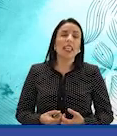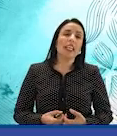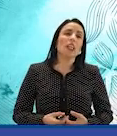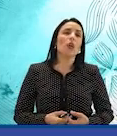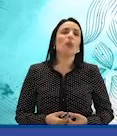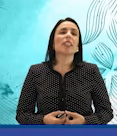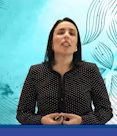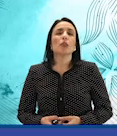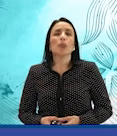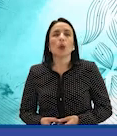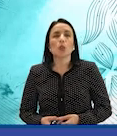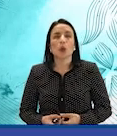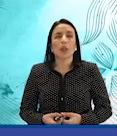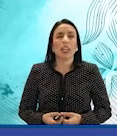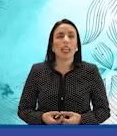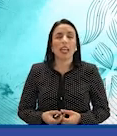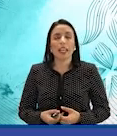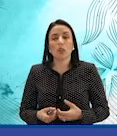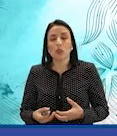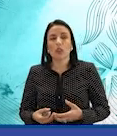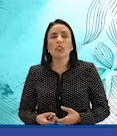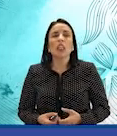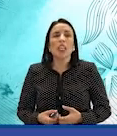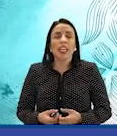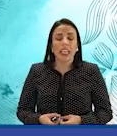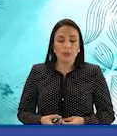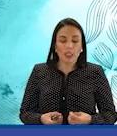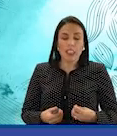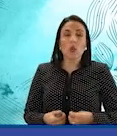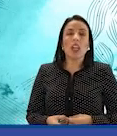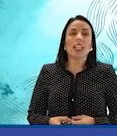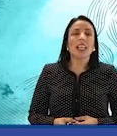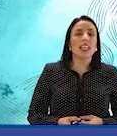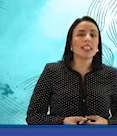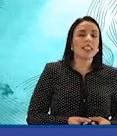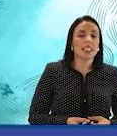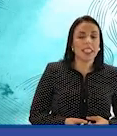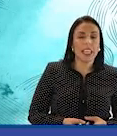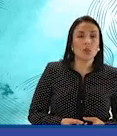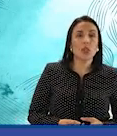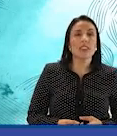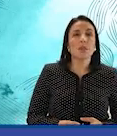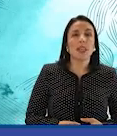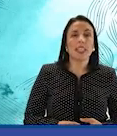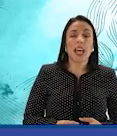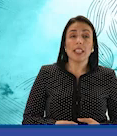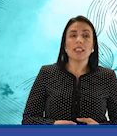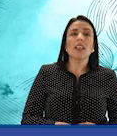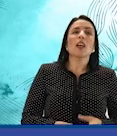y conversarles un poco sobre la ejecución y particularidades de las municipalidades.